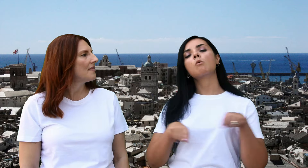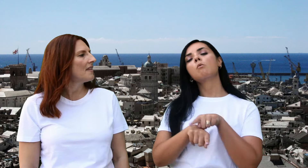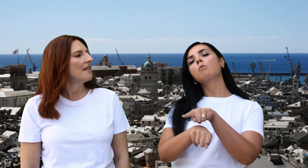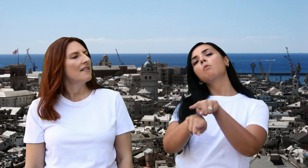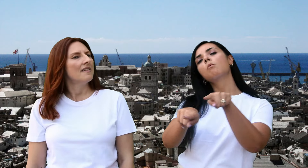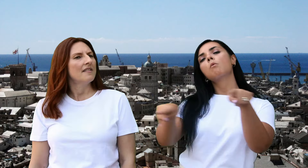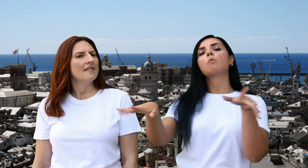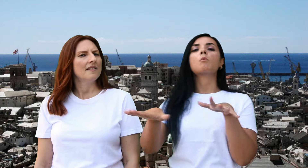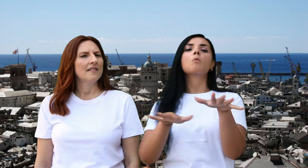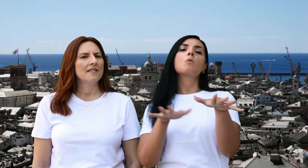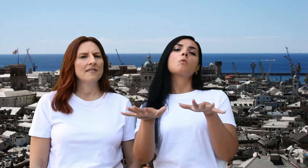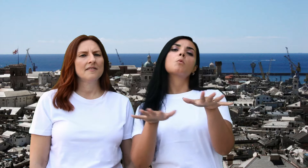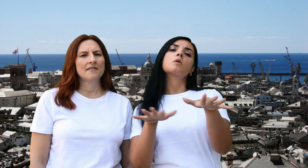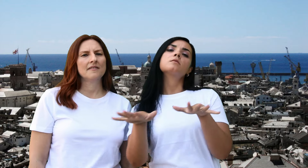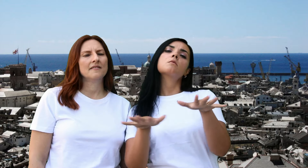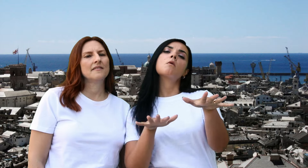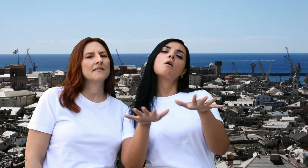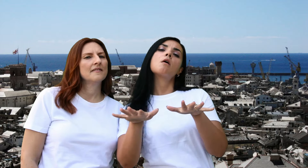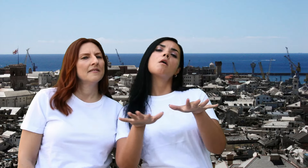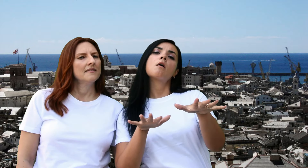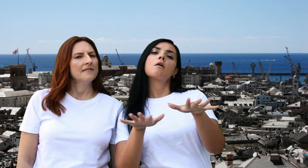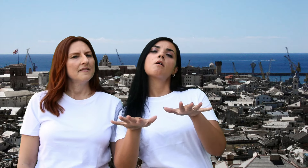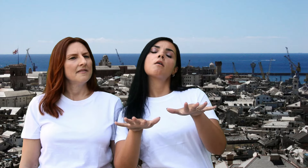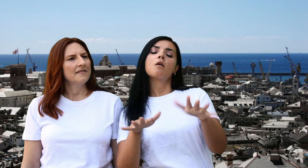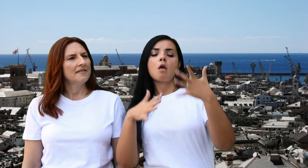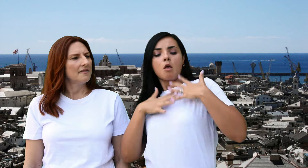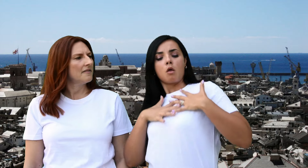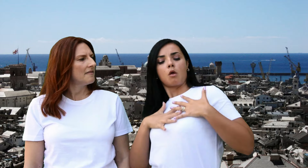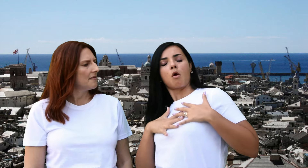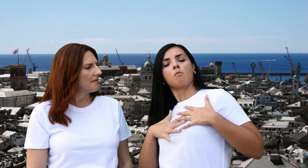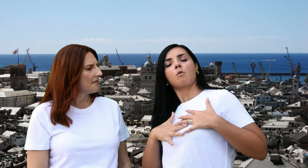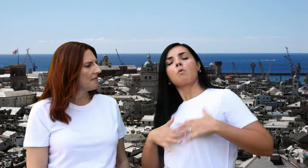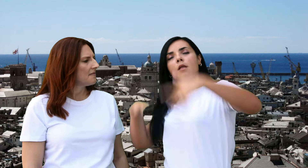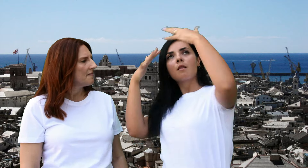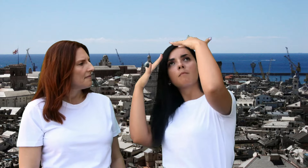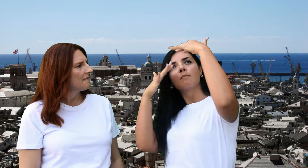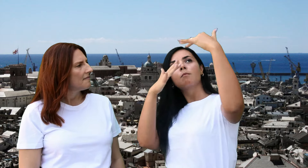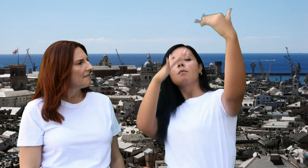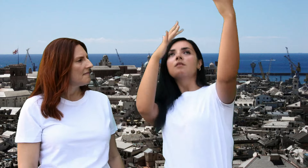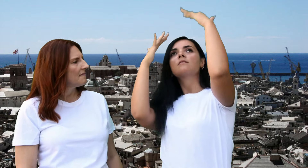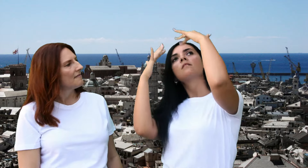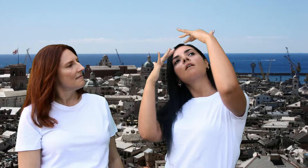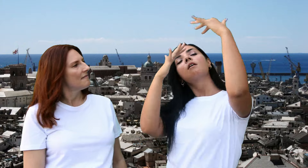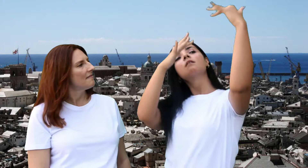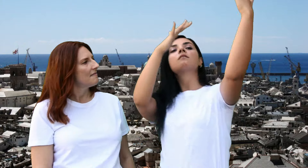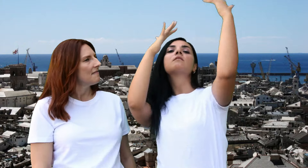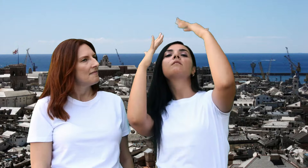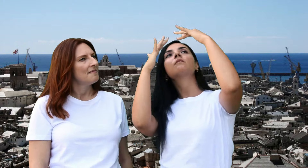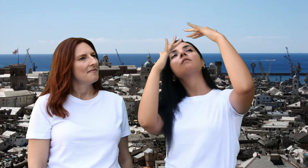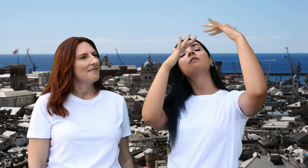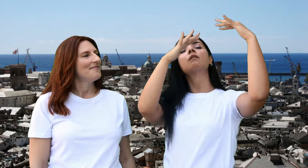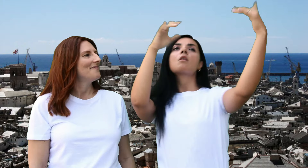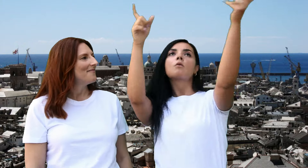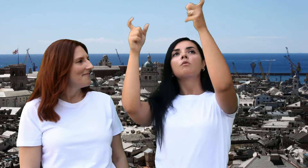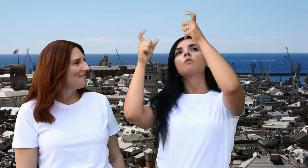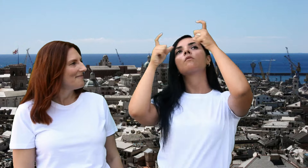Guardali lì come corrono questi qua col corpo qui la mente chissà